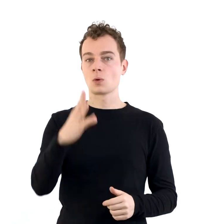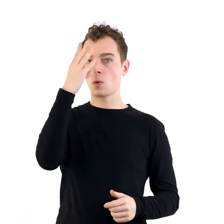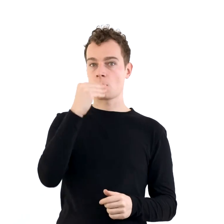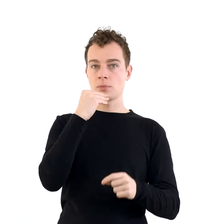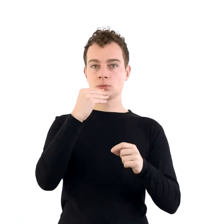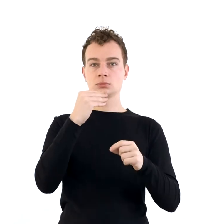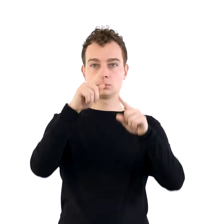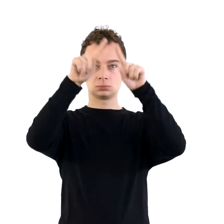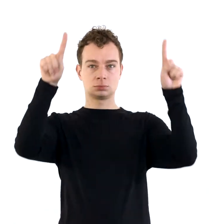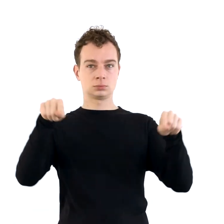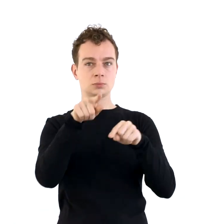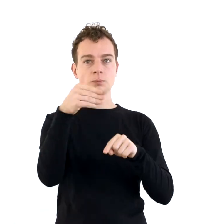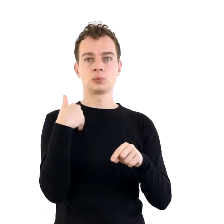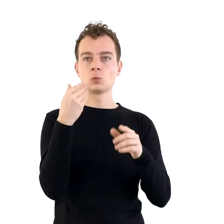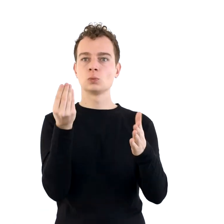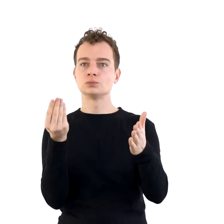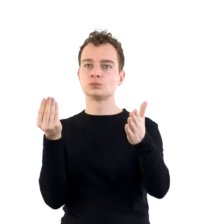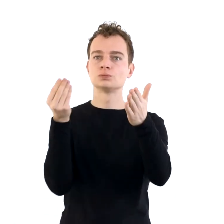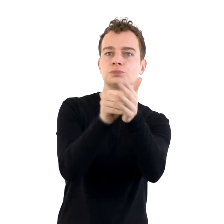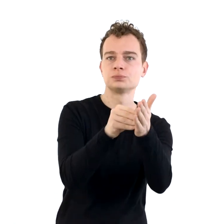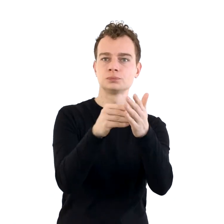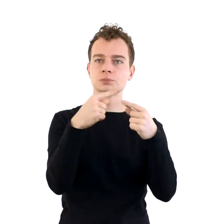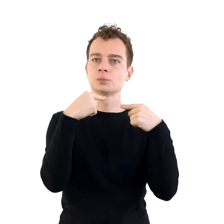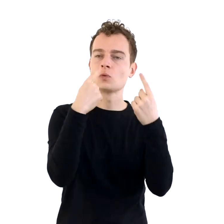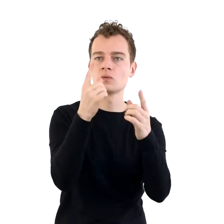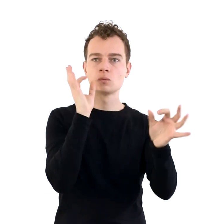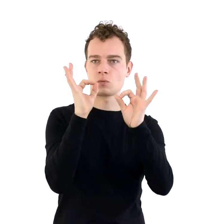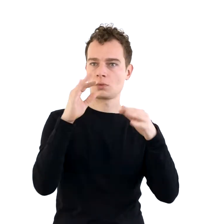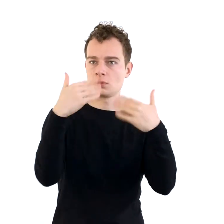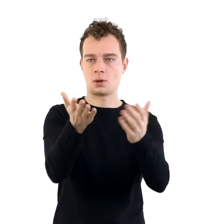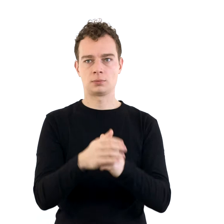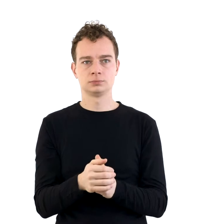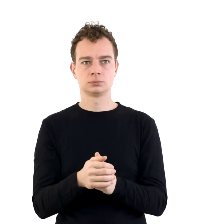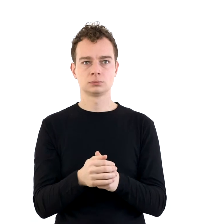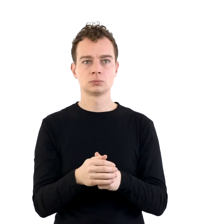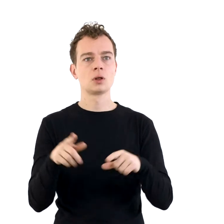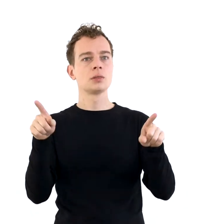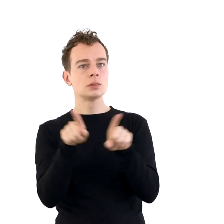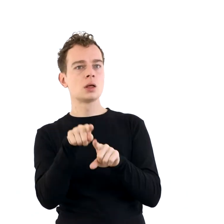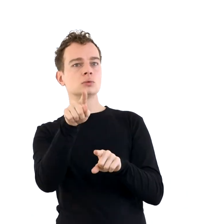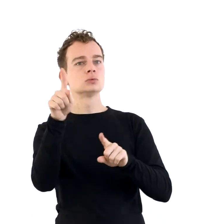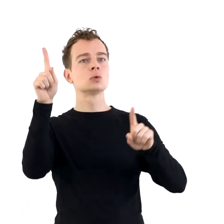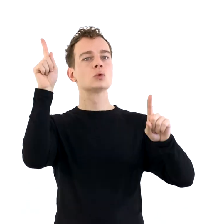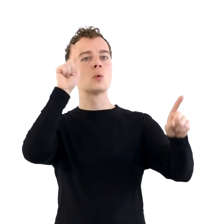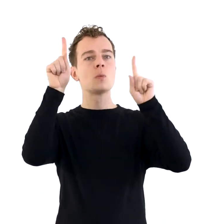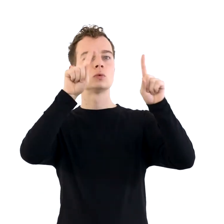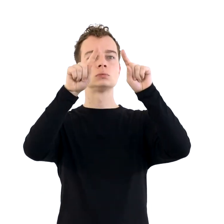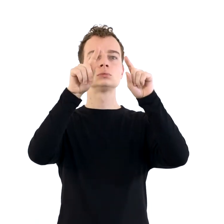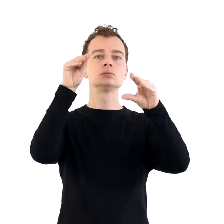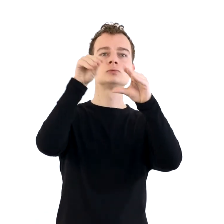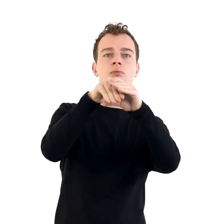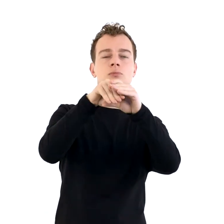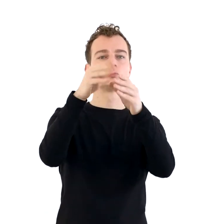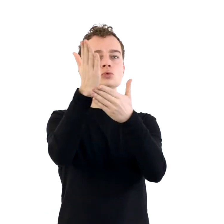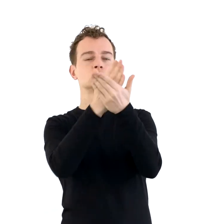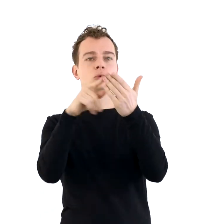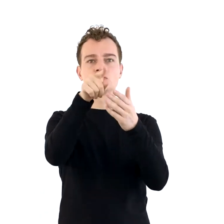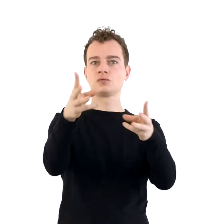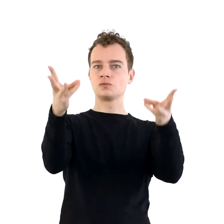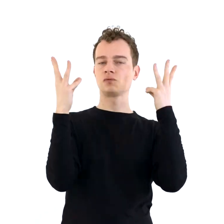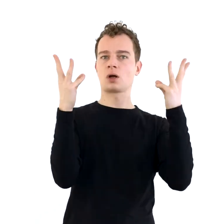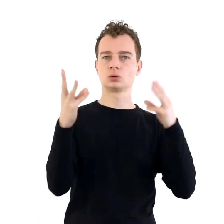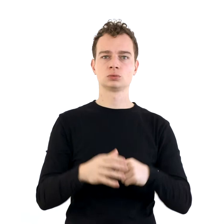które były komentarzem do sceny malarskiej i ważną częścią kompozycji.